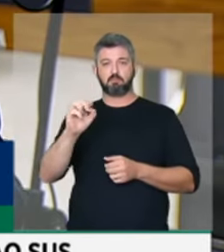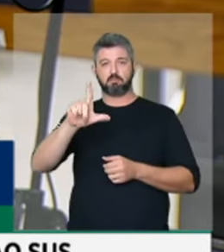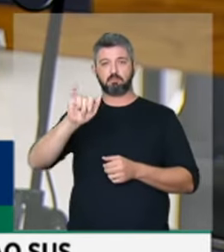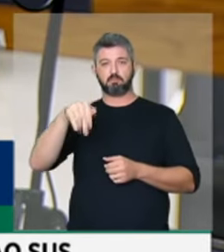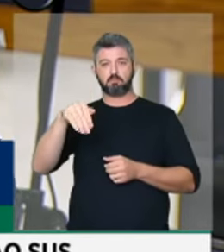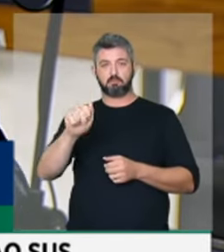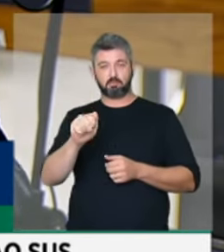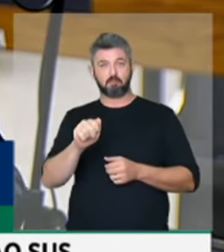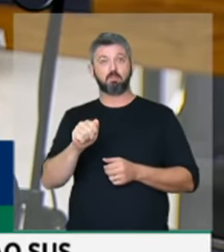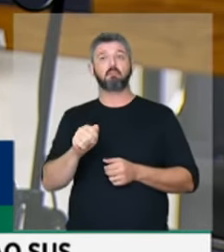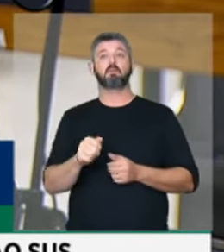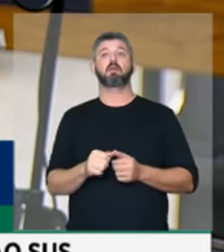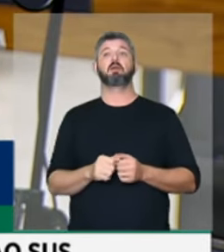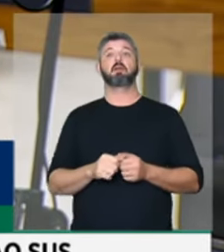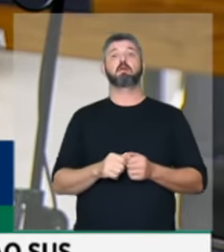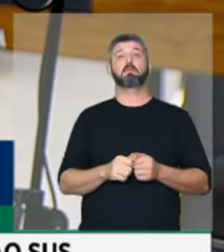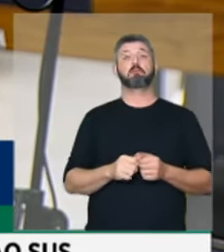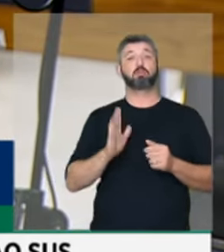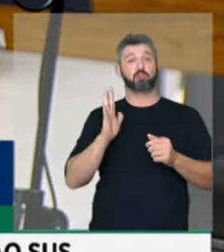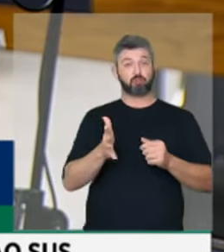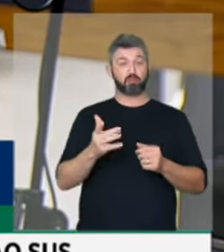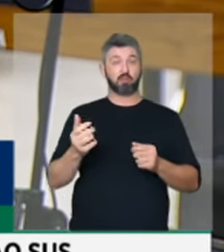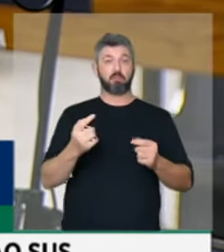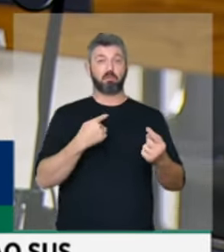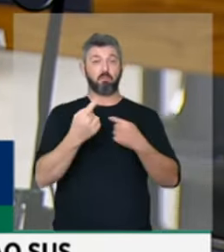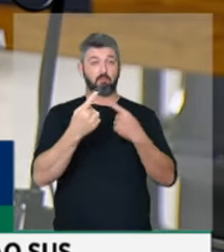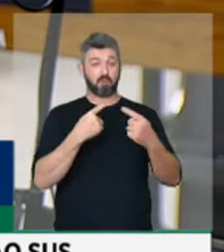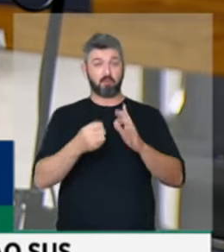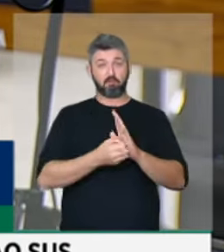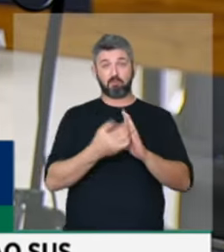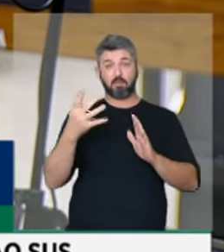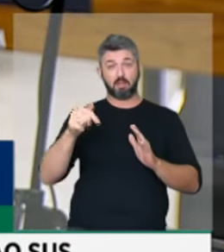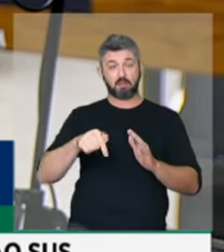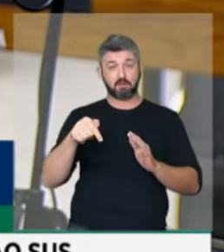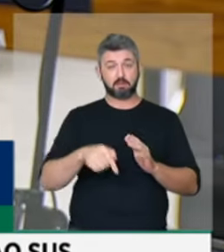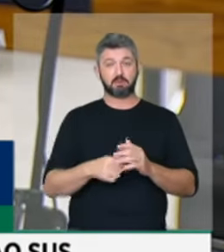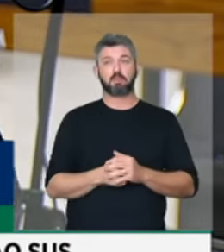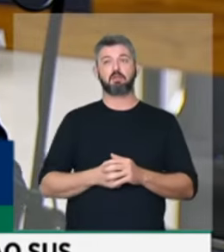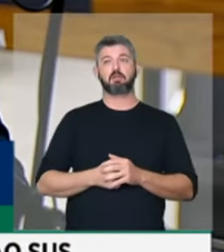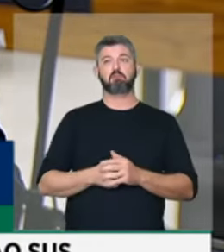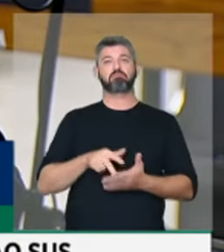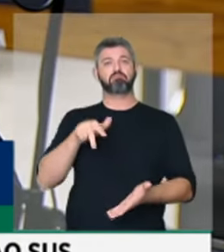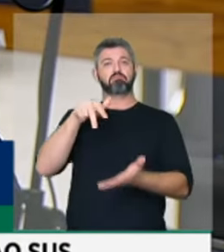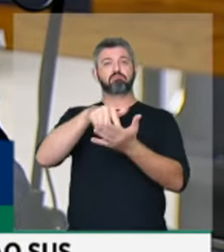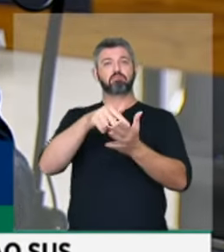AROLDO LIMA, QUE TANTAS VEZES PASSOU AQUI NESSES CORREDORES, TANTAS VEZES OCUPOU ESSA TRIBUNA, FOI PRESO POLÍTICO, PERSEGUIDO POLÍTICO, MAS É